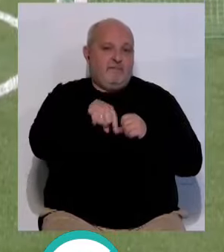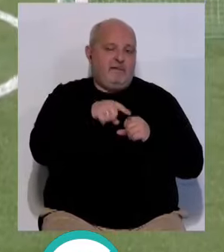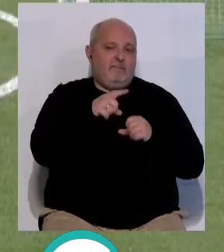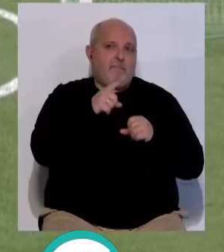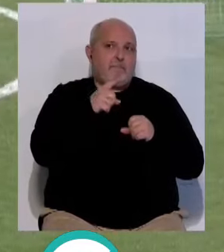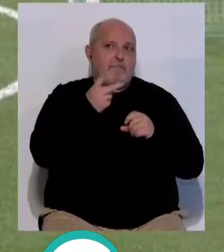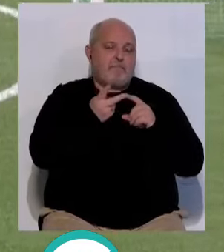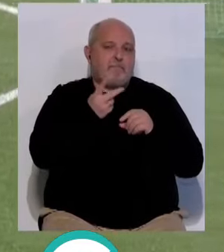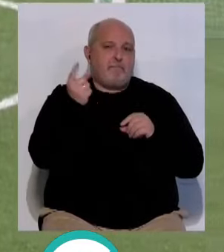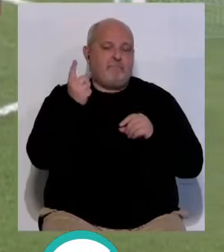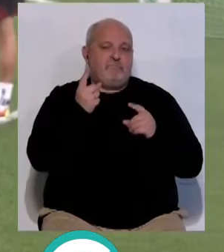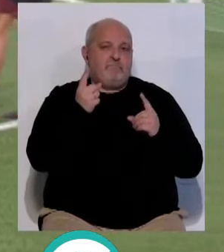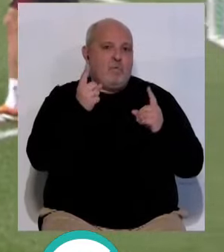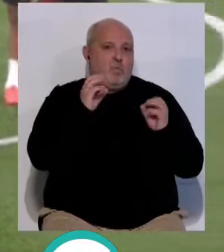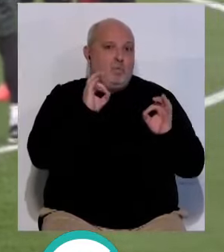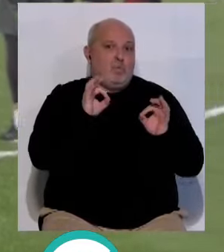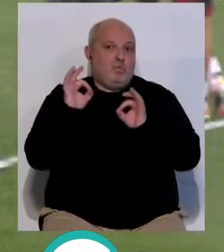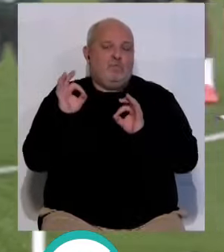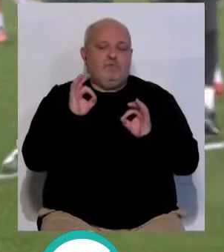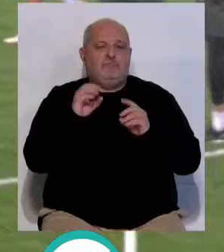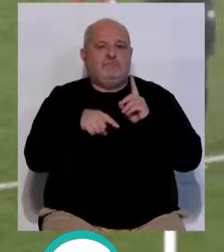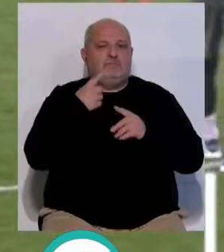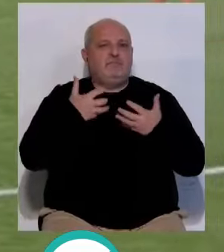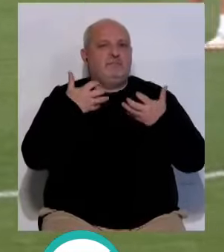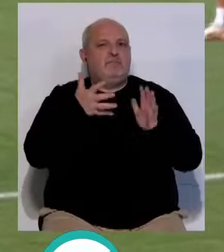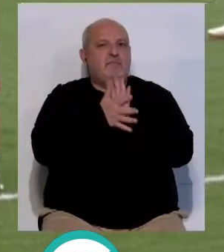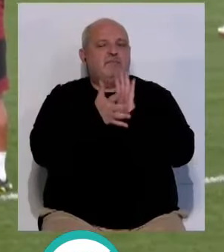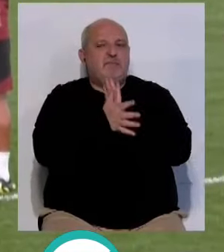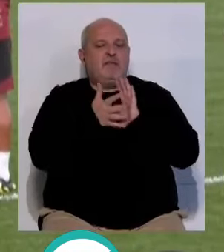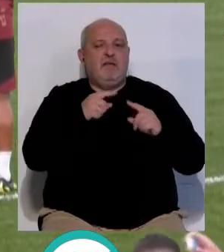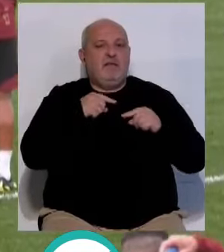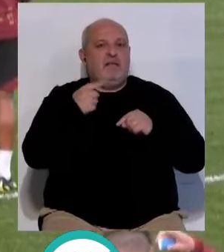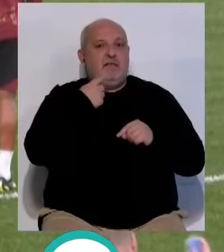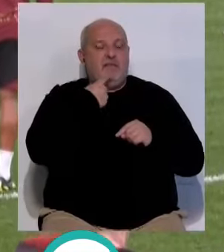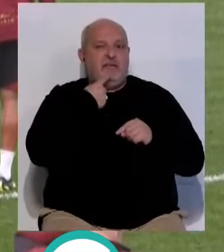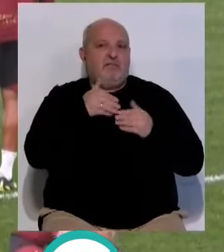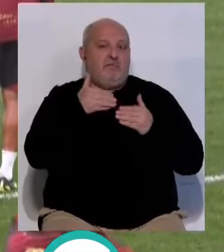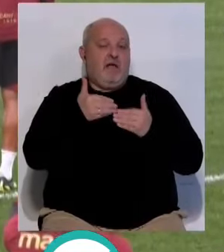a ir de de vacaciones y a pesar de ese mensaje de Sergio Durante los días previos y durante